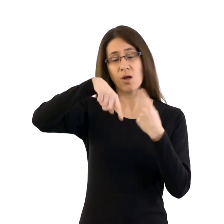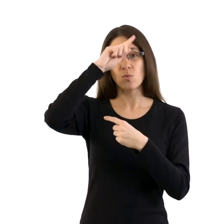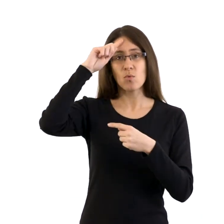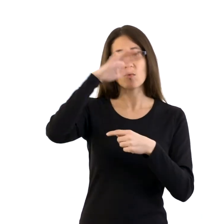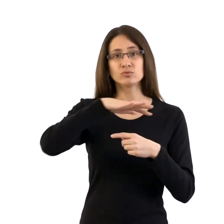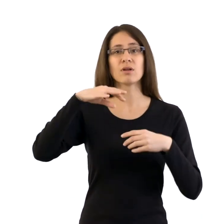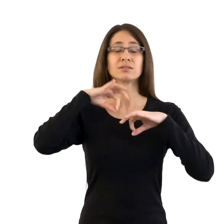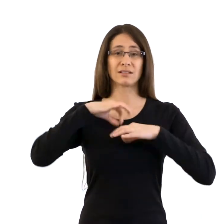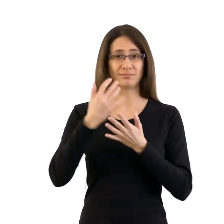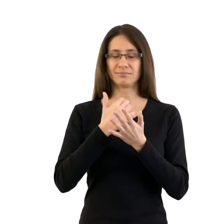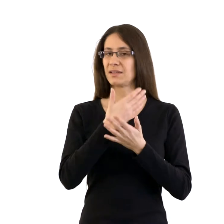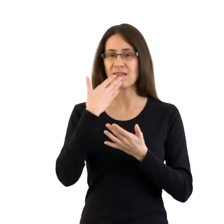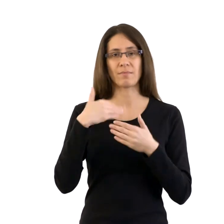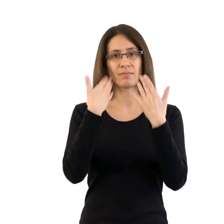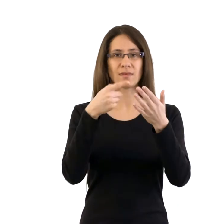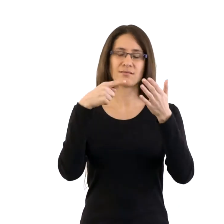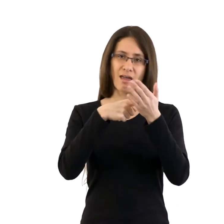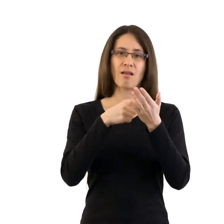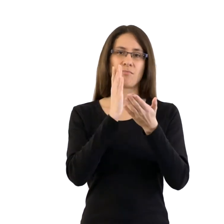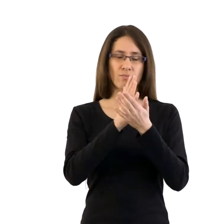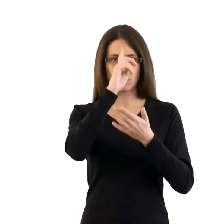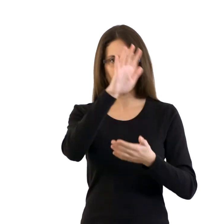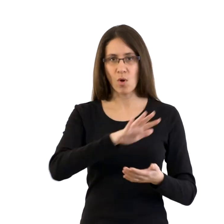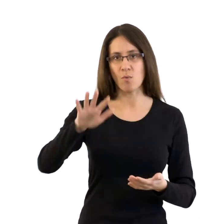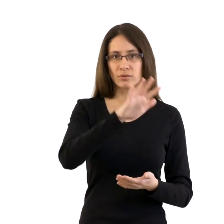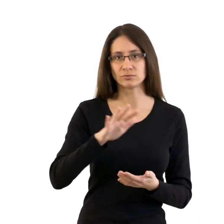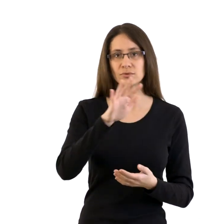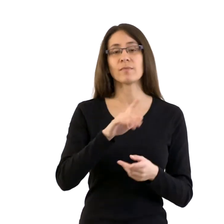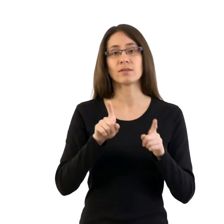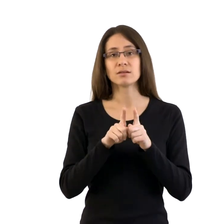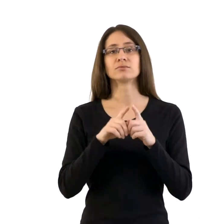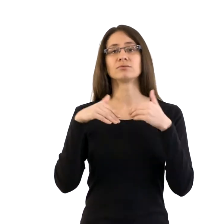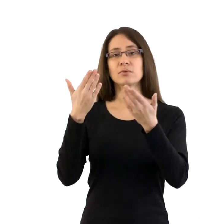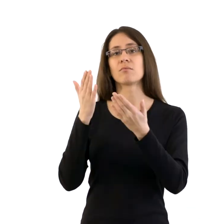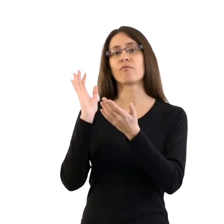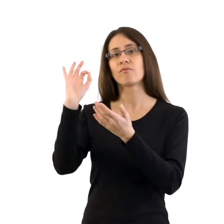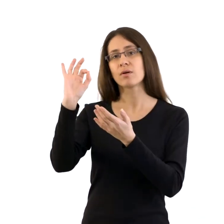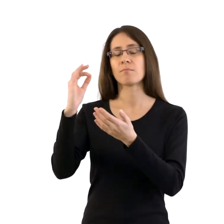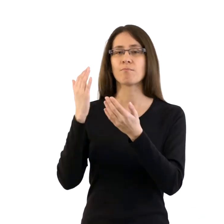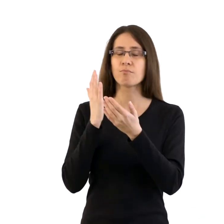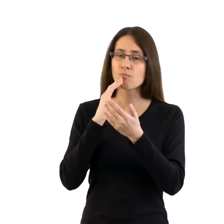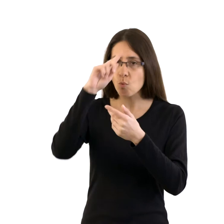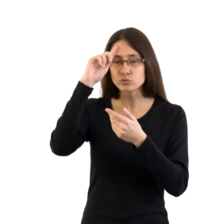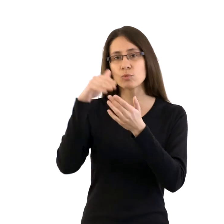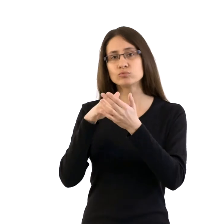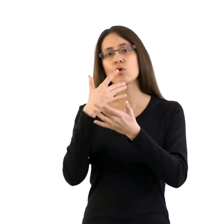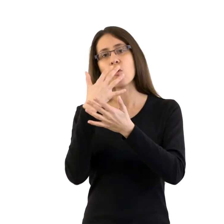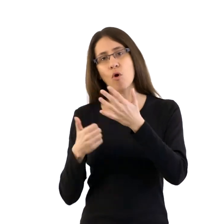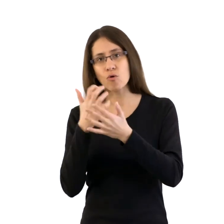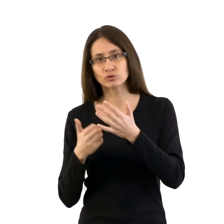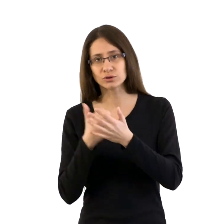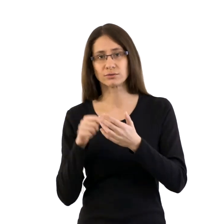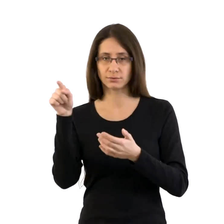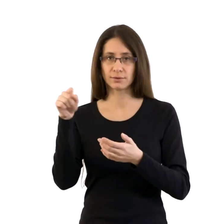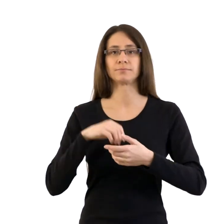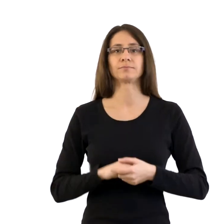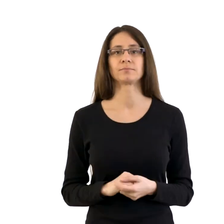Zysk jest przeznaczany na cele społeczne i działalność pożytku publicznego na rzecz społeczności lokalnej.